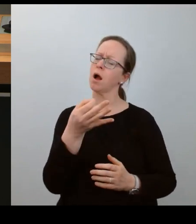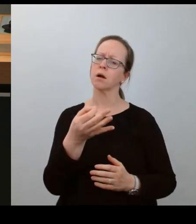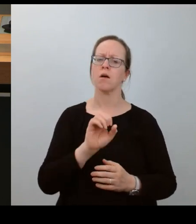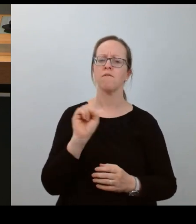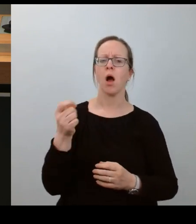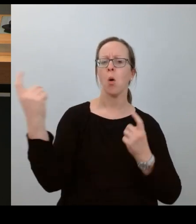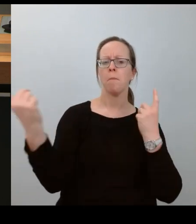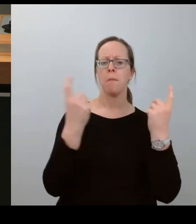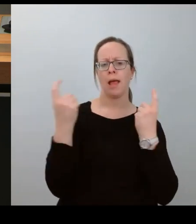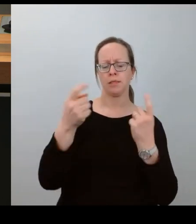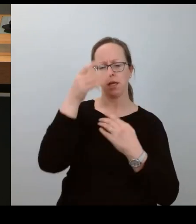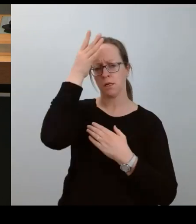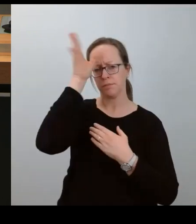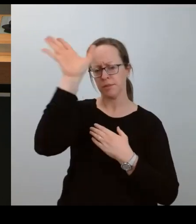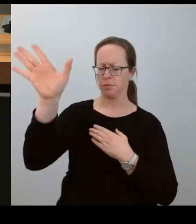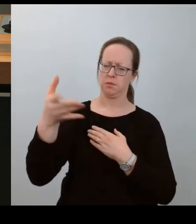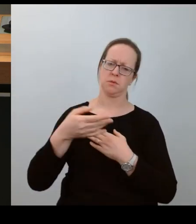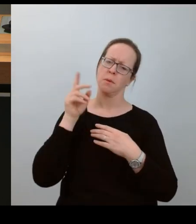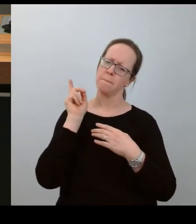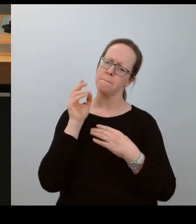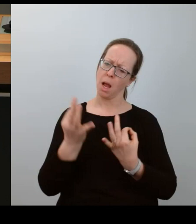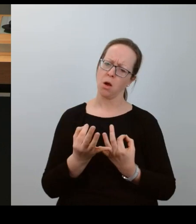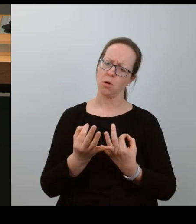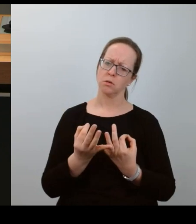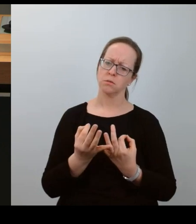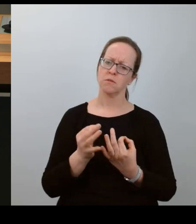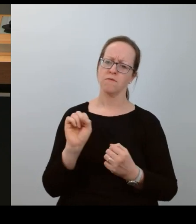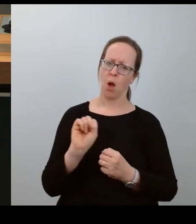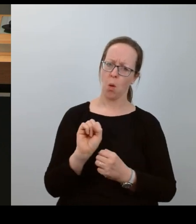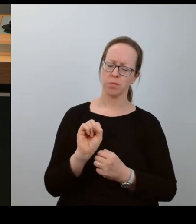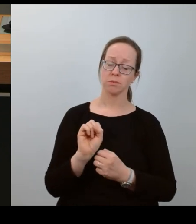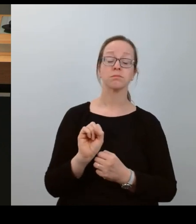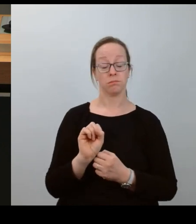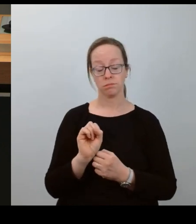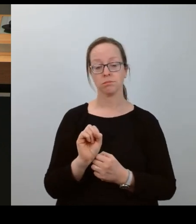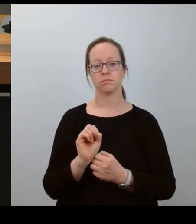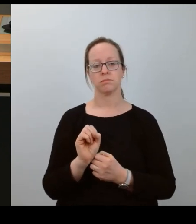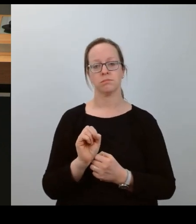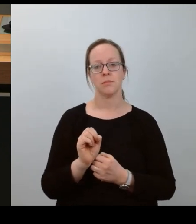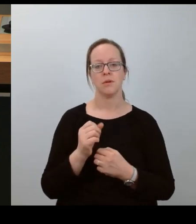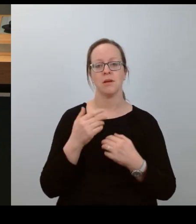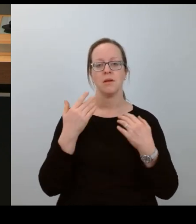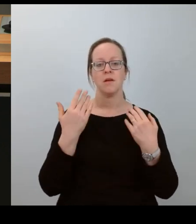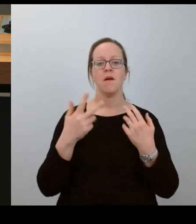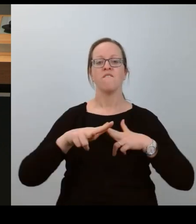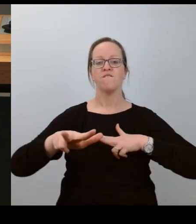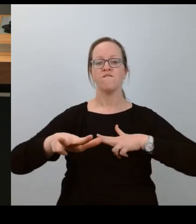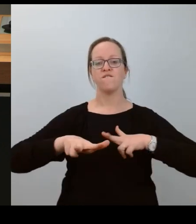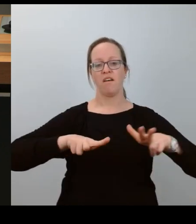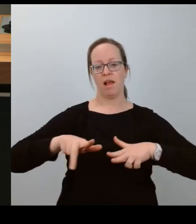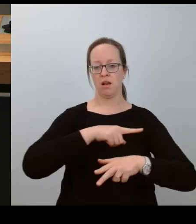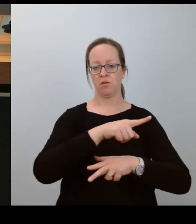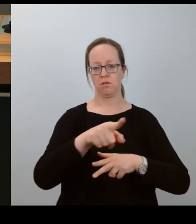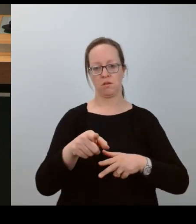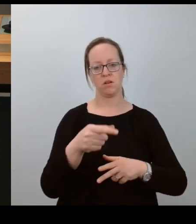Kleingartenflächensicherung. Das erleben wir in den Bezirken, dass die Bezirke nicht die Bebauungspläne entsprechend ausweisen.